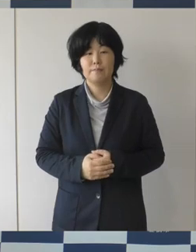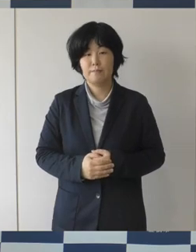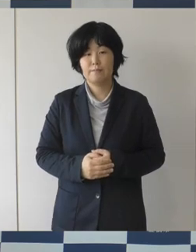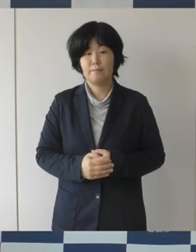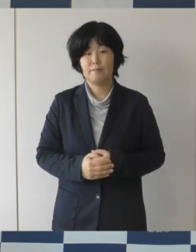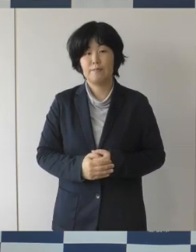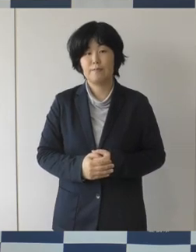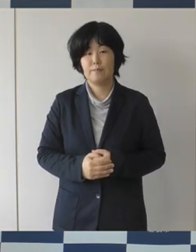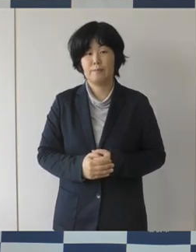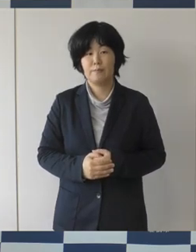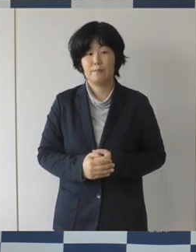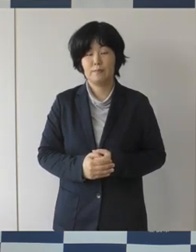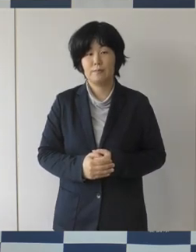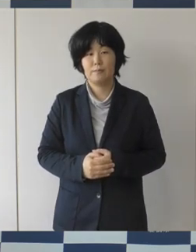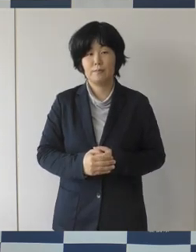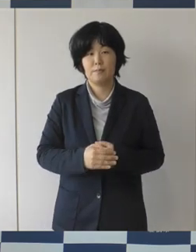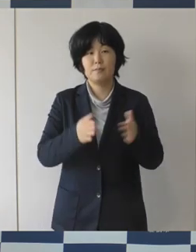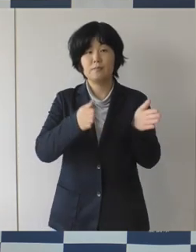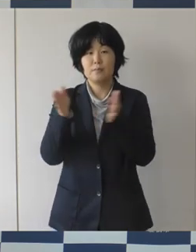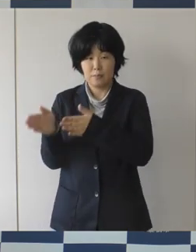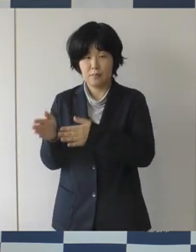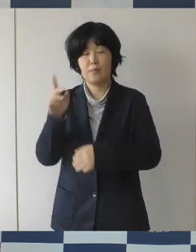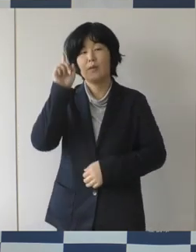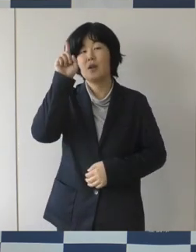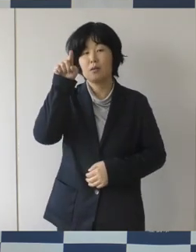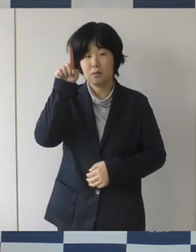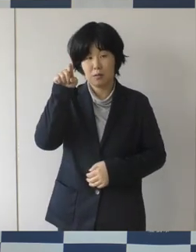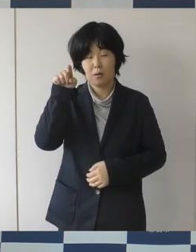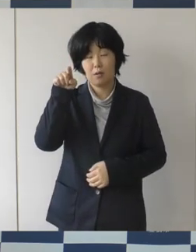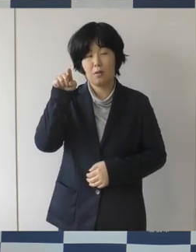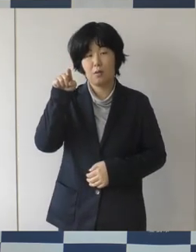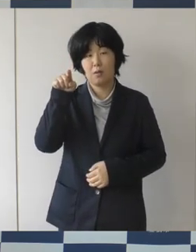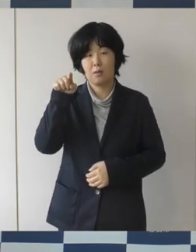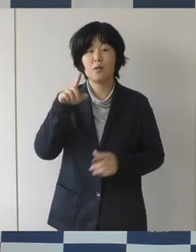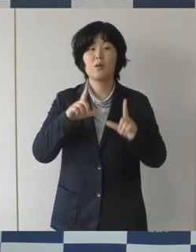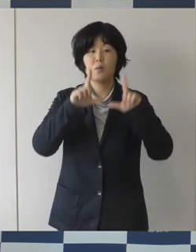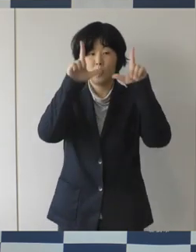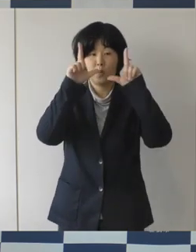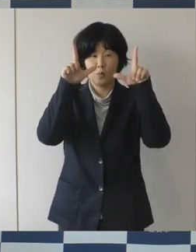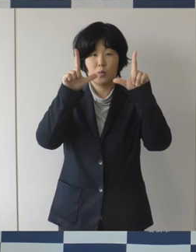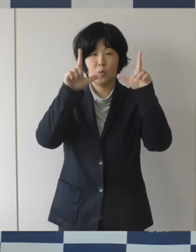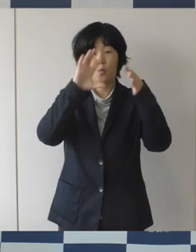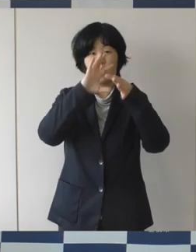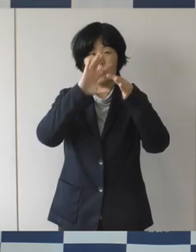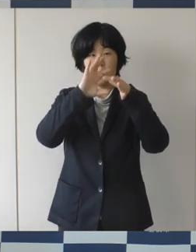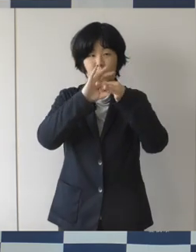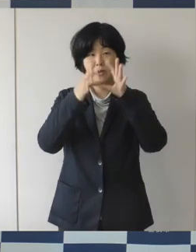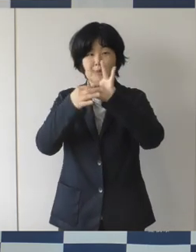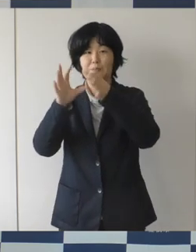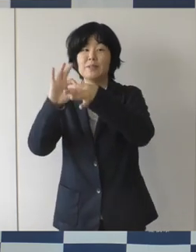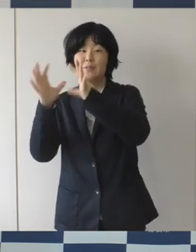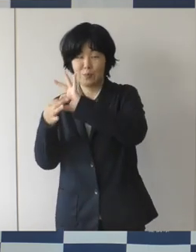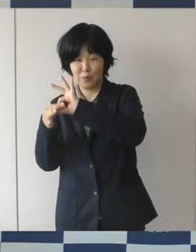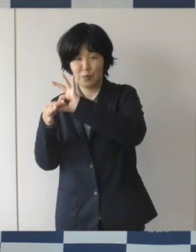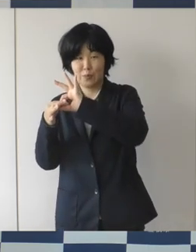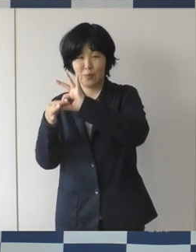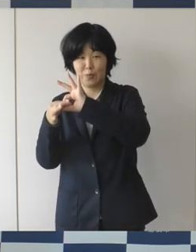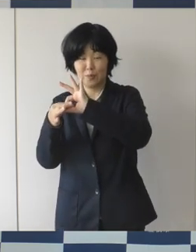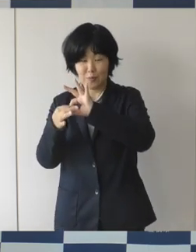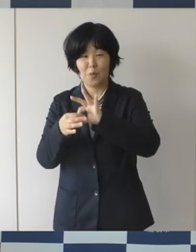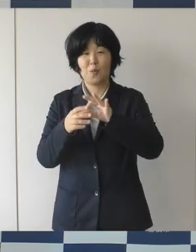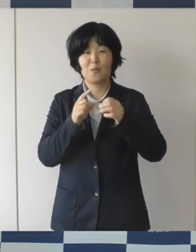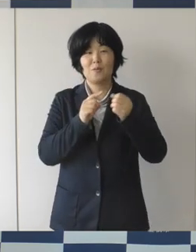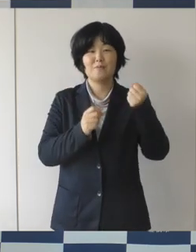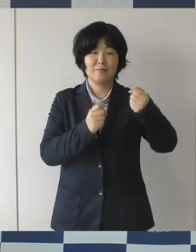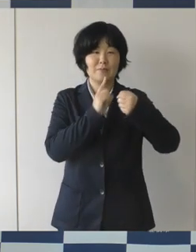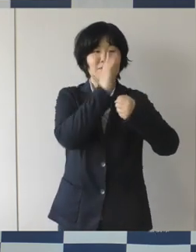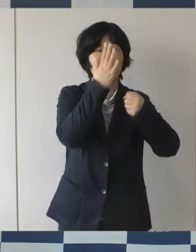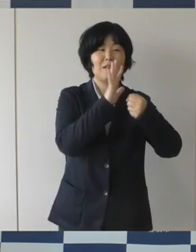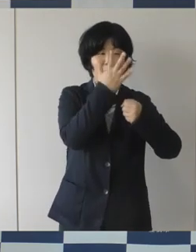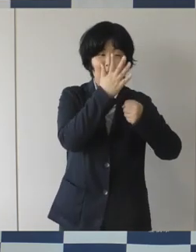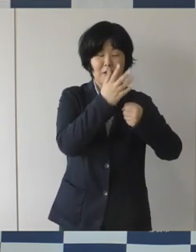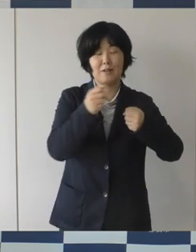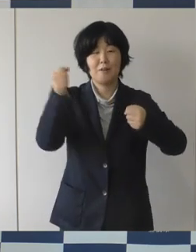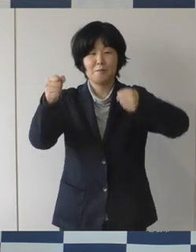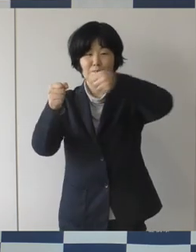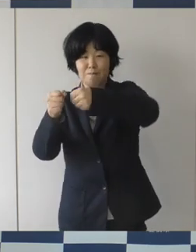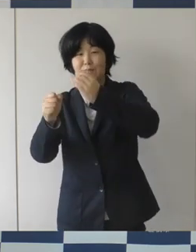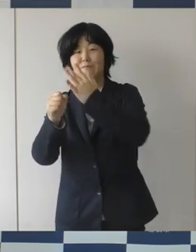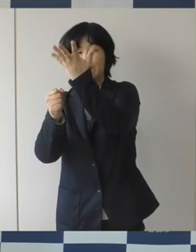明日からいよいよ東京2020の聖火リレーが市内では57年ぶりに